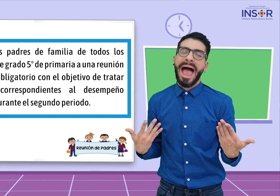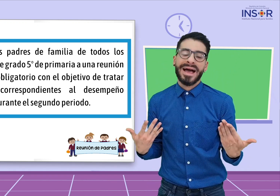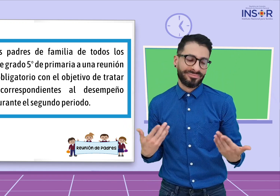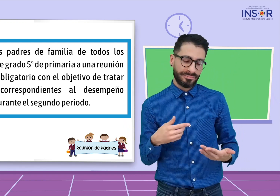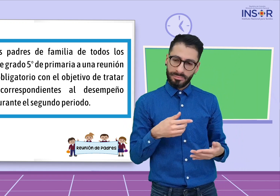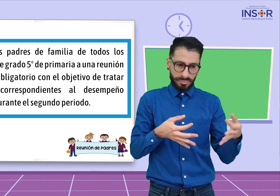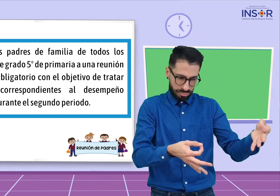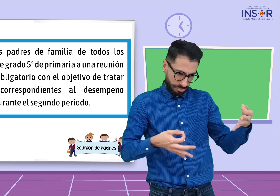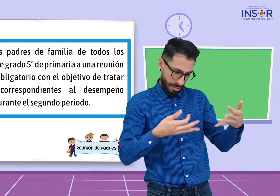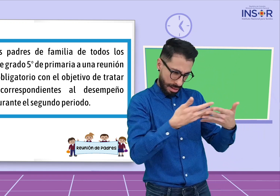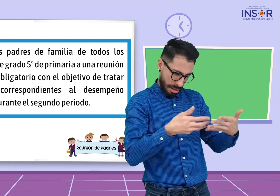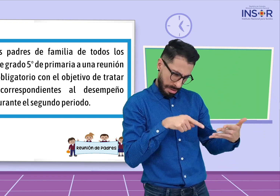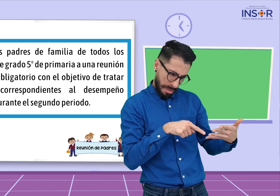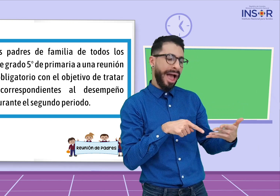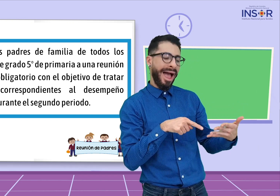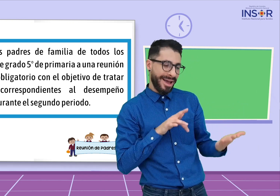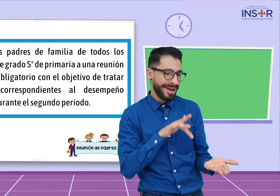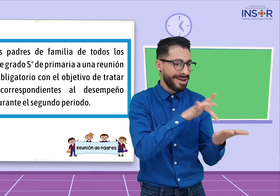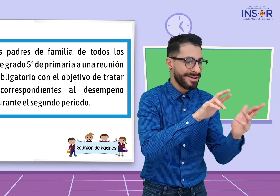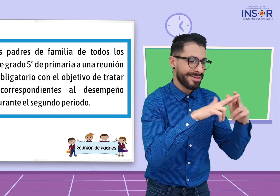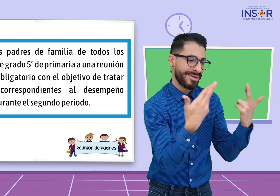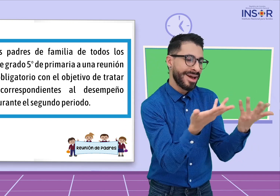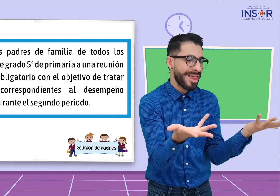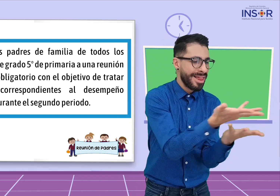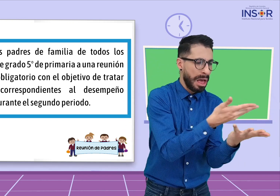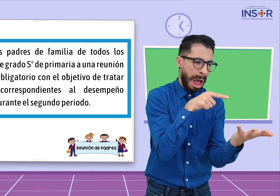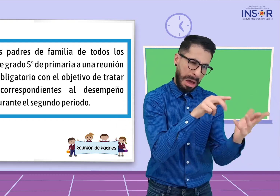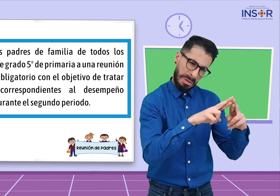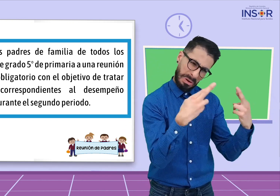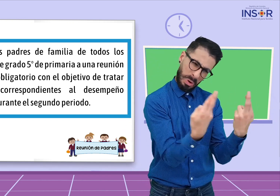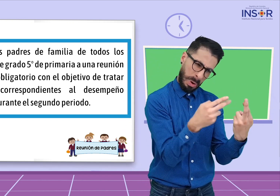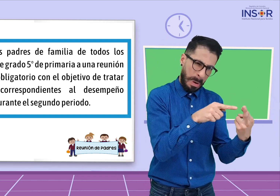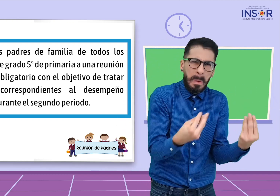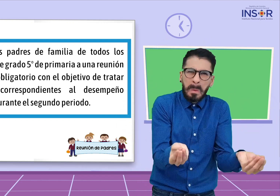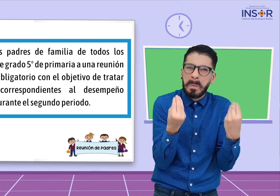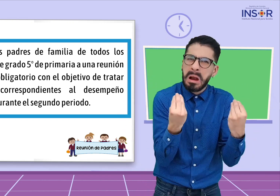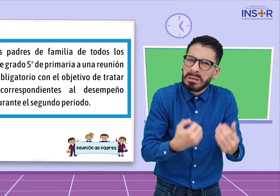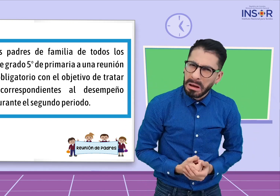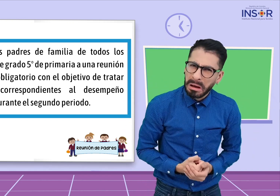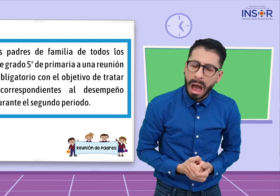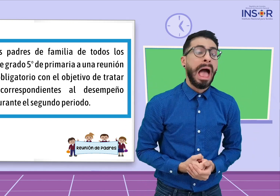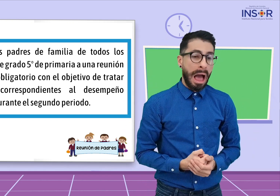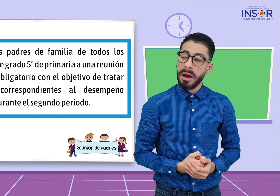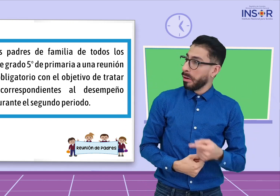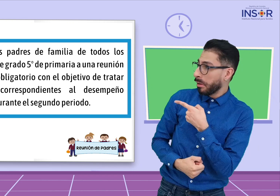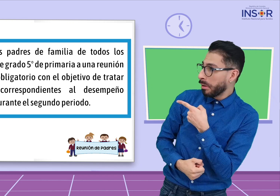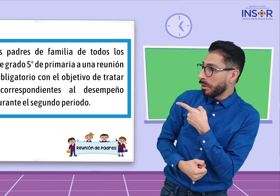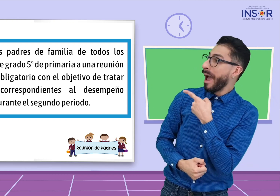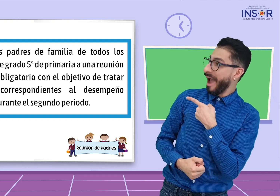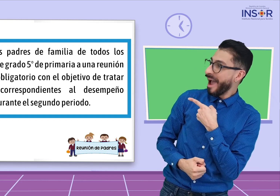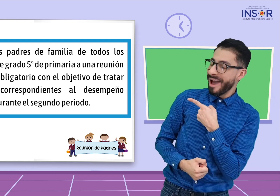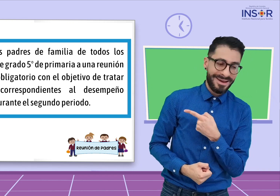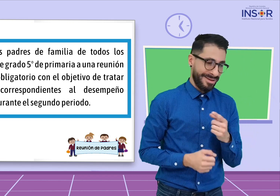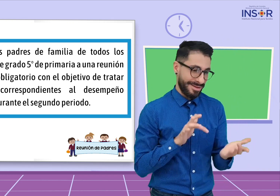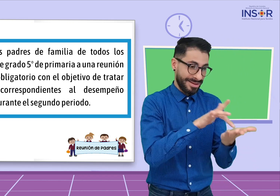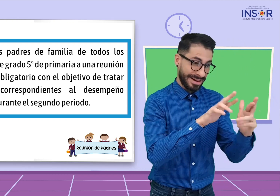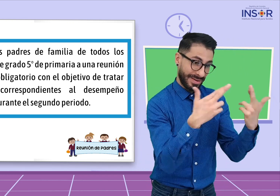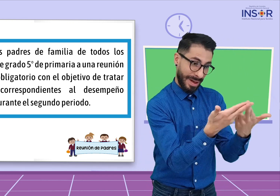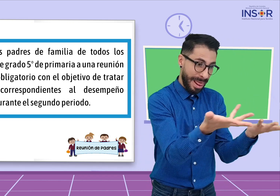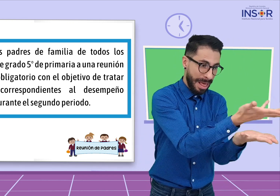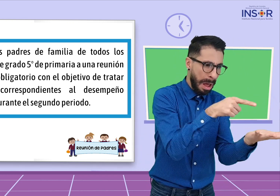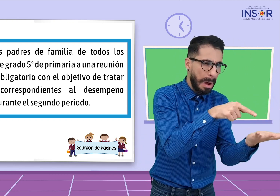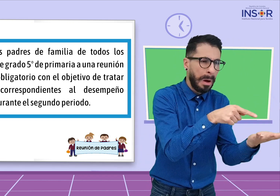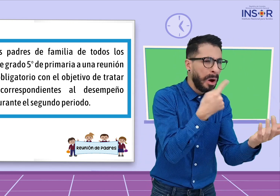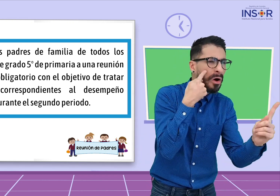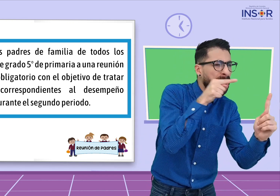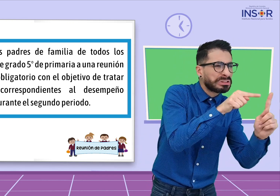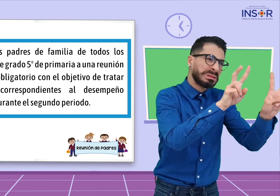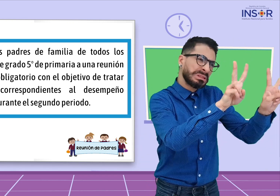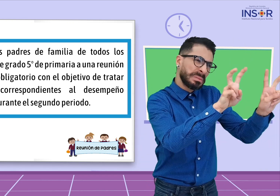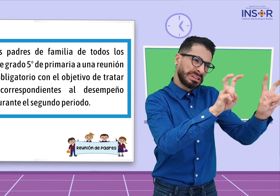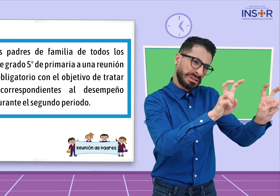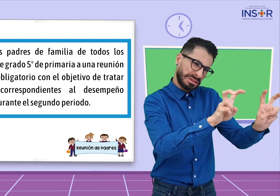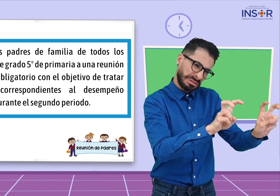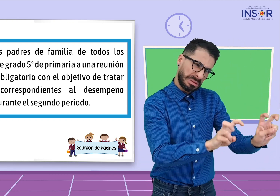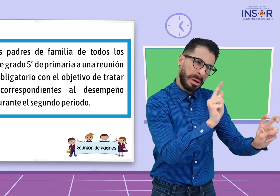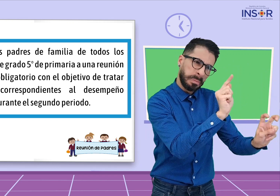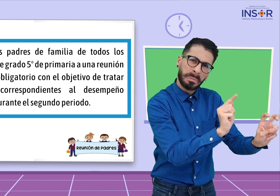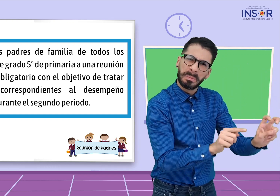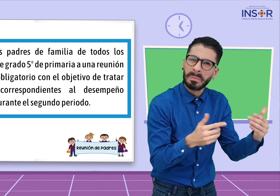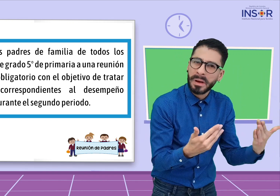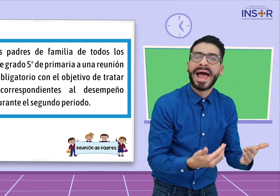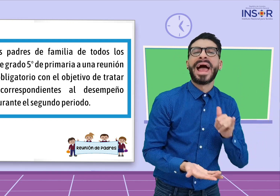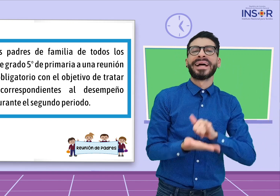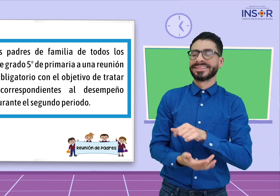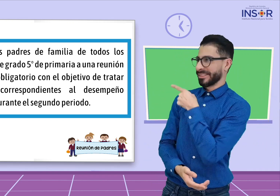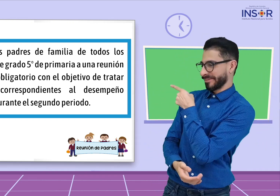Ahí dice que se cita a una reunión para hablar sobre diferentes temas, eso es lo que dice ahí.